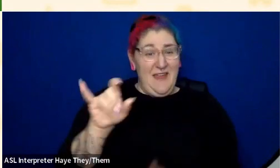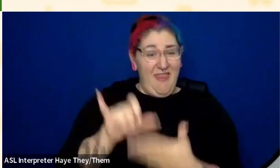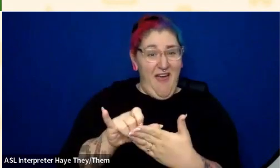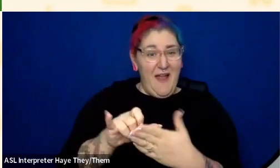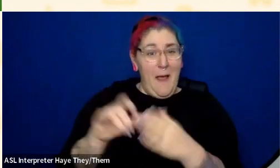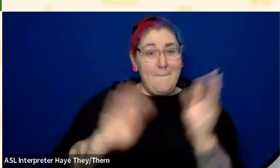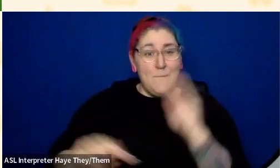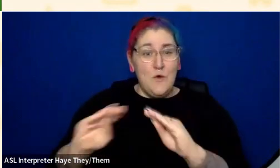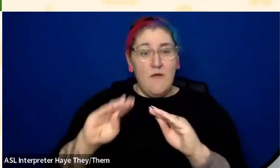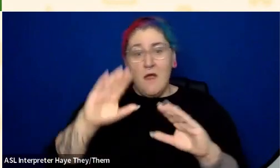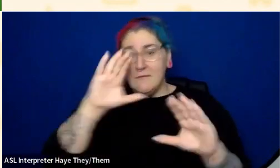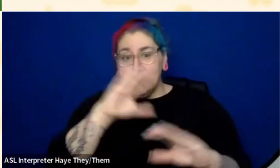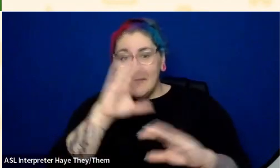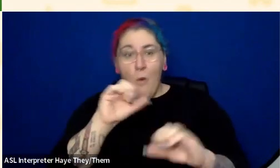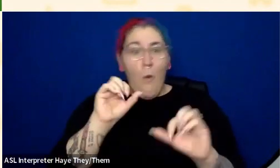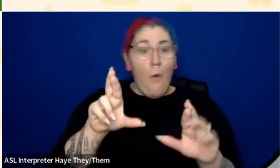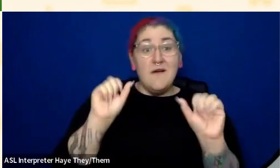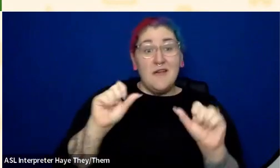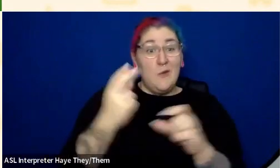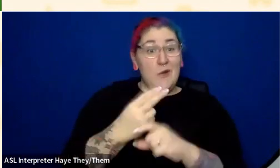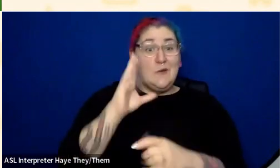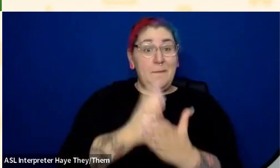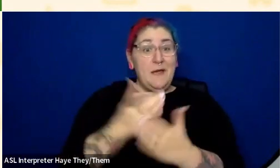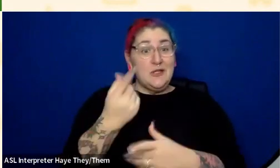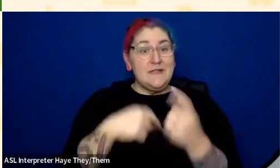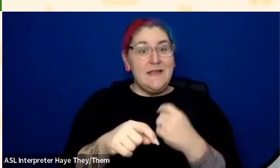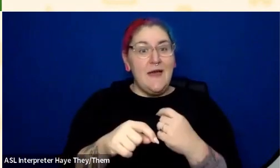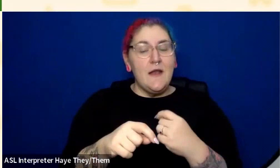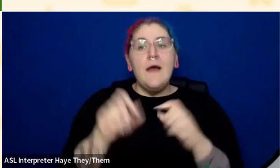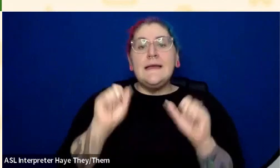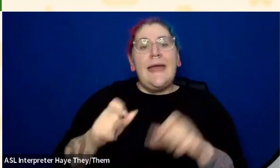¿Puede alguien tener la misma sensación con algún otro método además del movimiento?